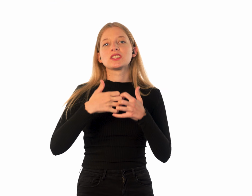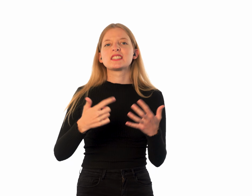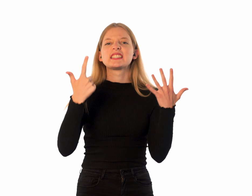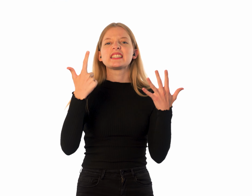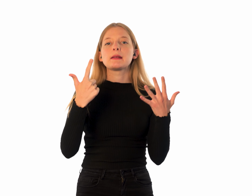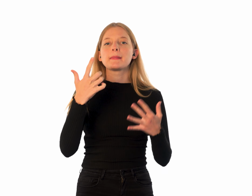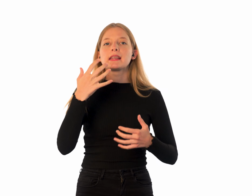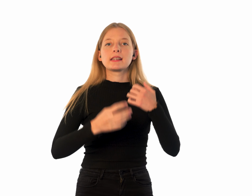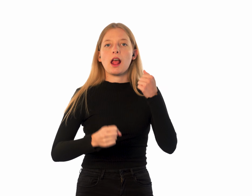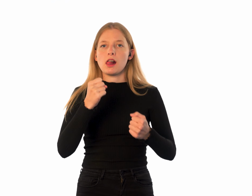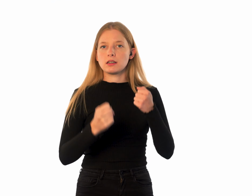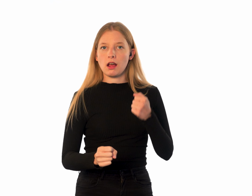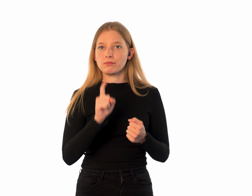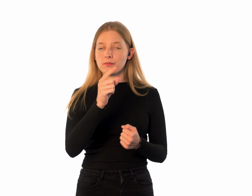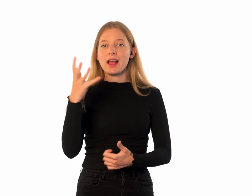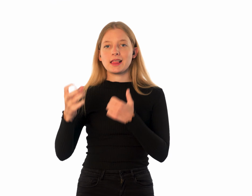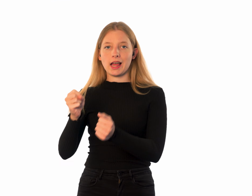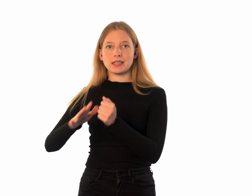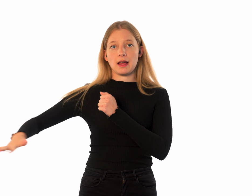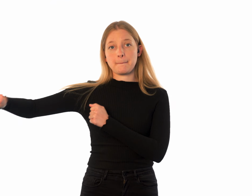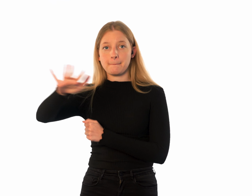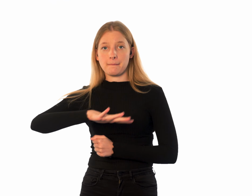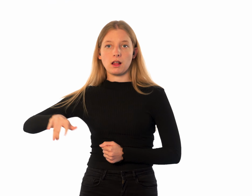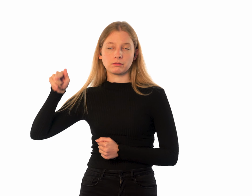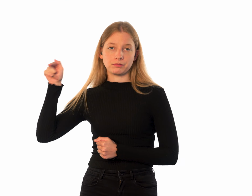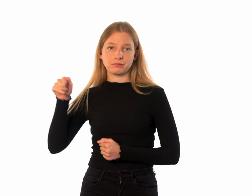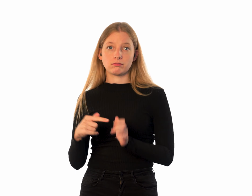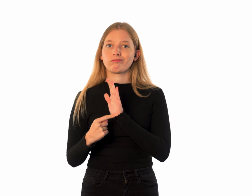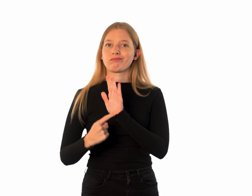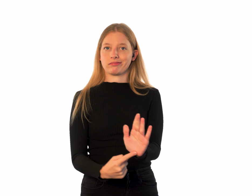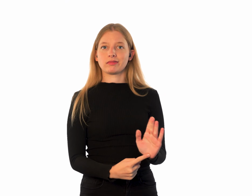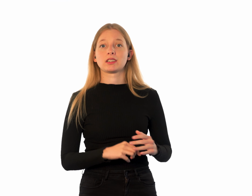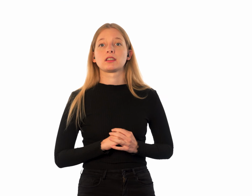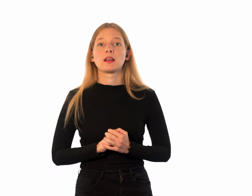Sieben Keltern auf dem Kelternplatz dar.